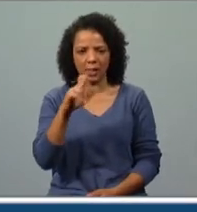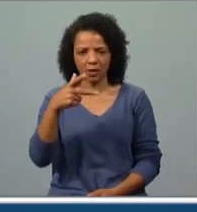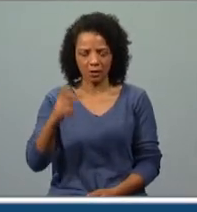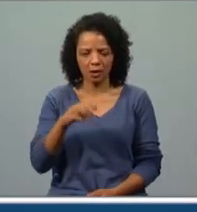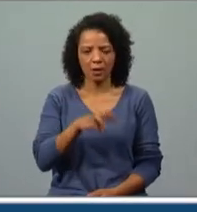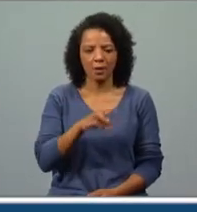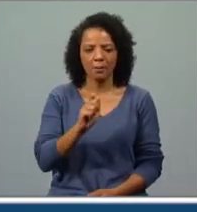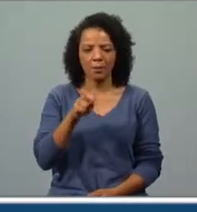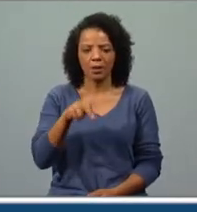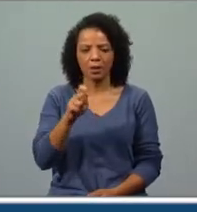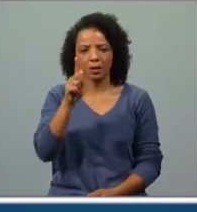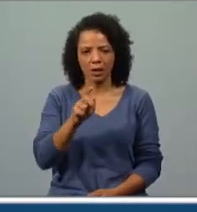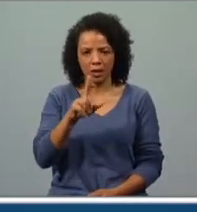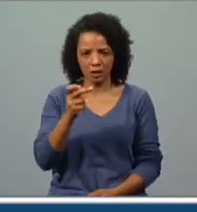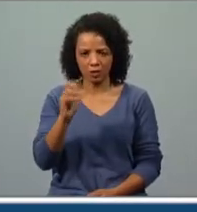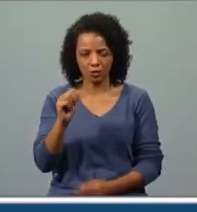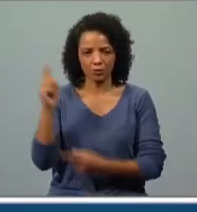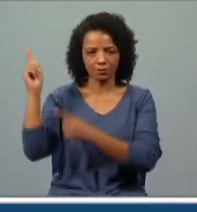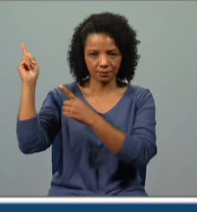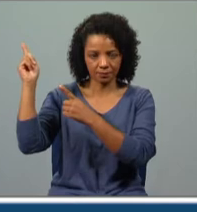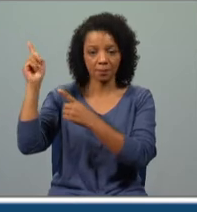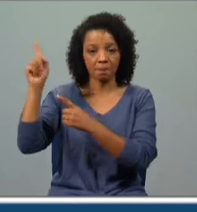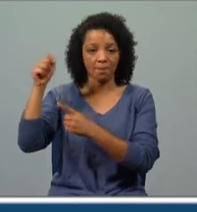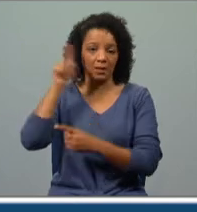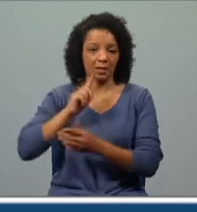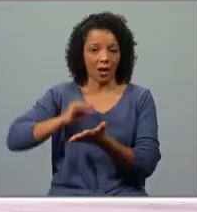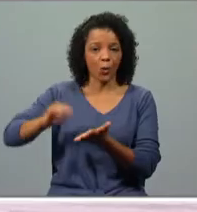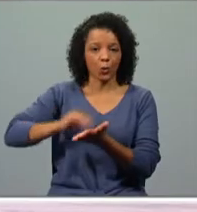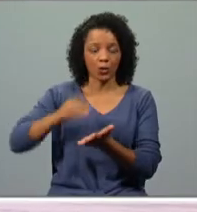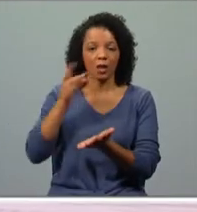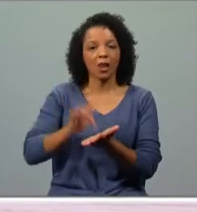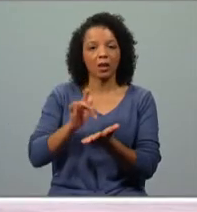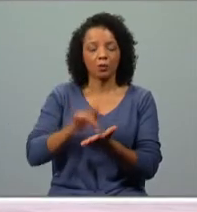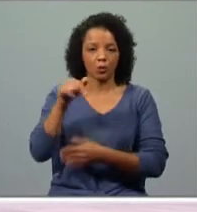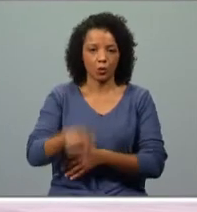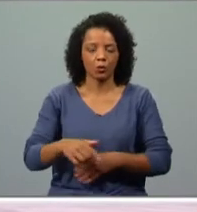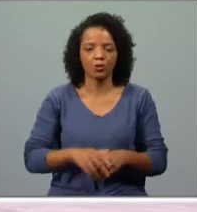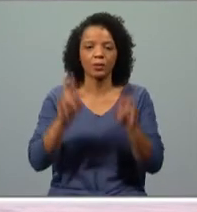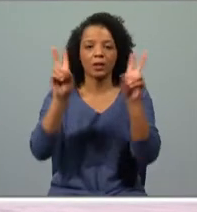ela autora desta obra que ele estrago hoje que é Ulisses 她是他破壞的這部作品的作者今天是尤利西斯